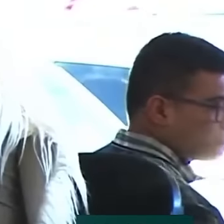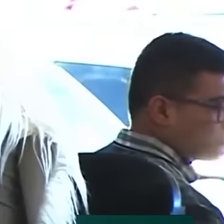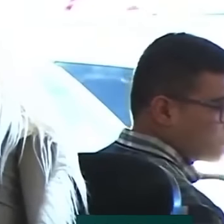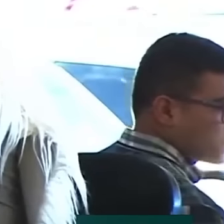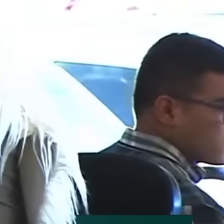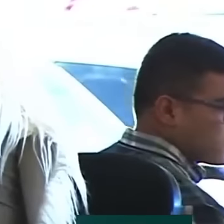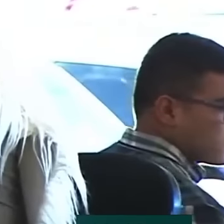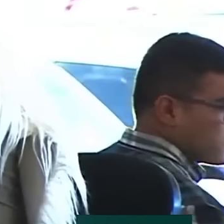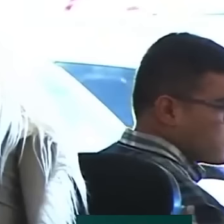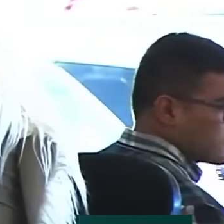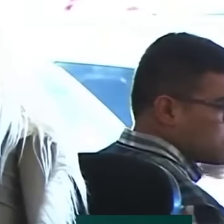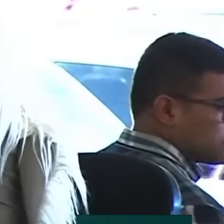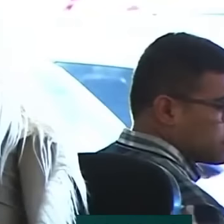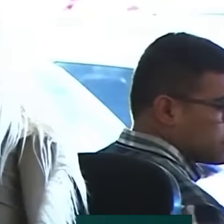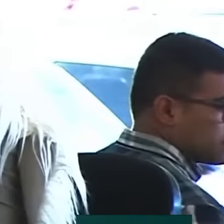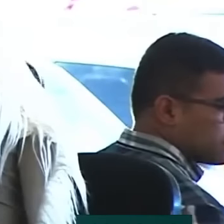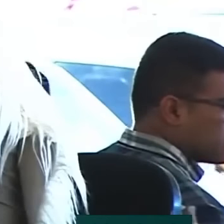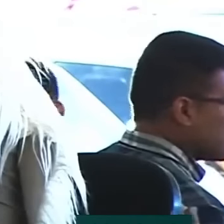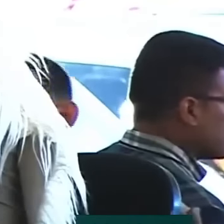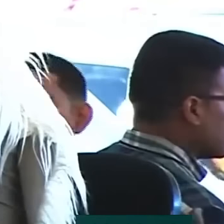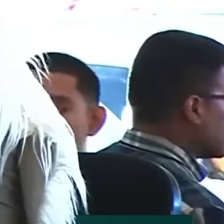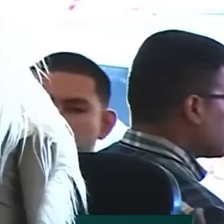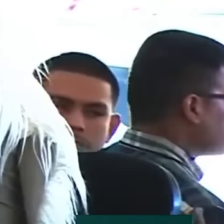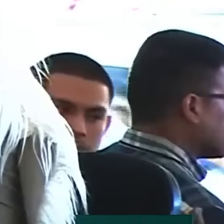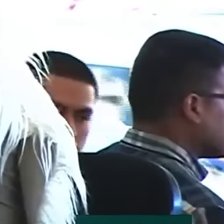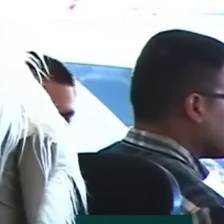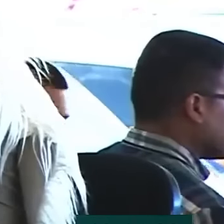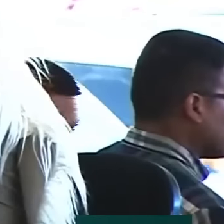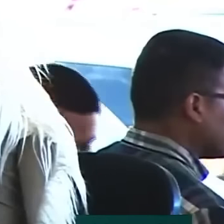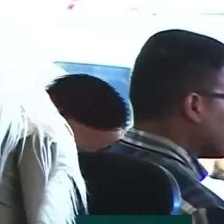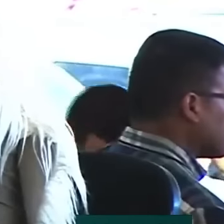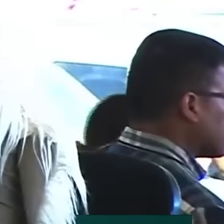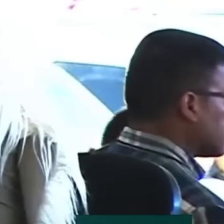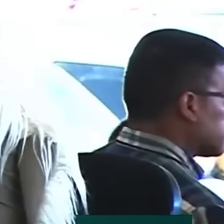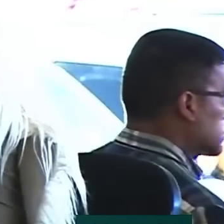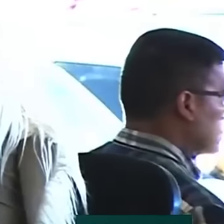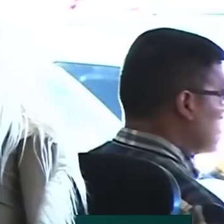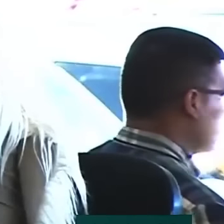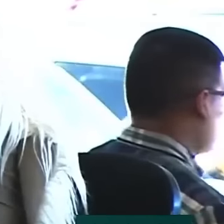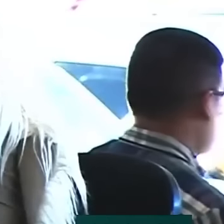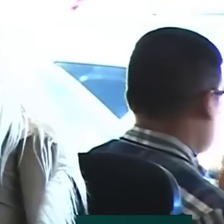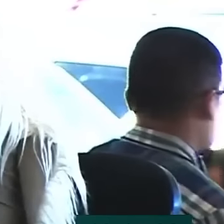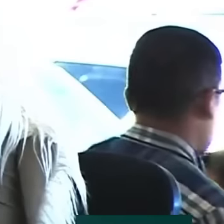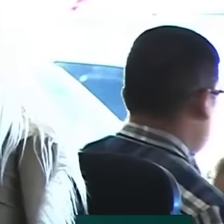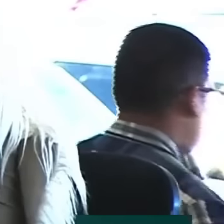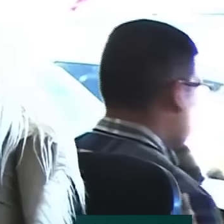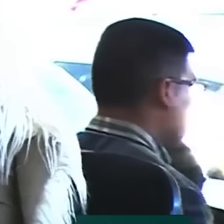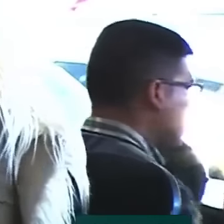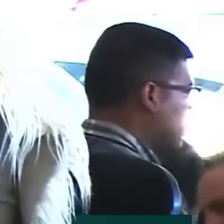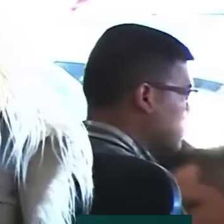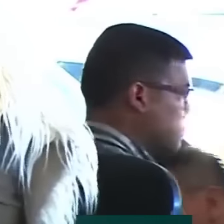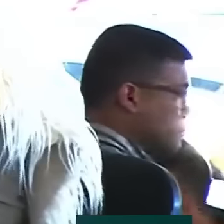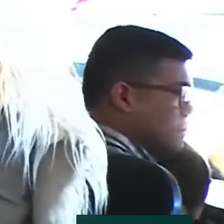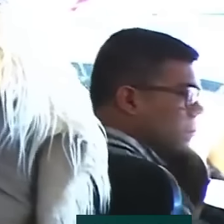reconocer